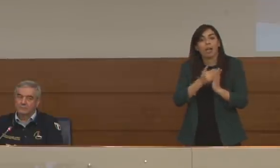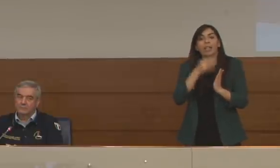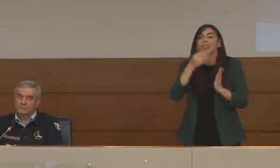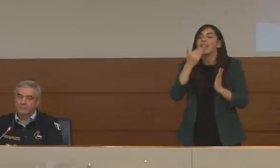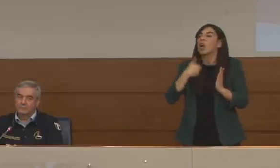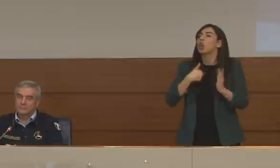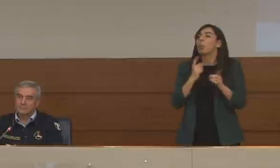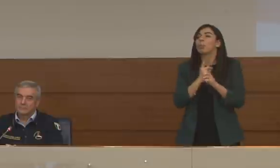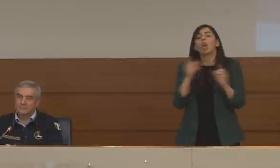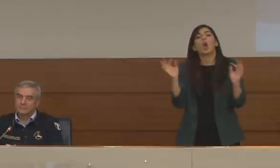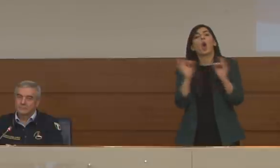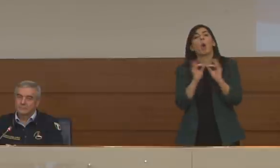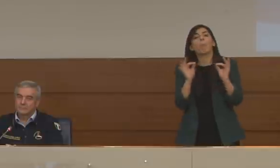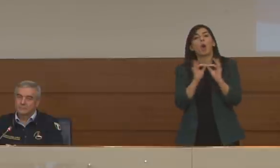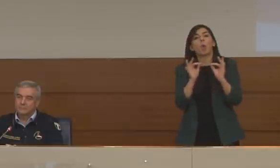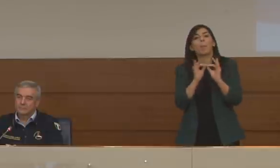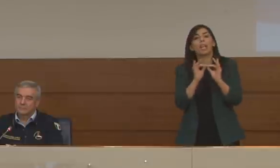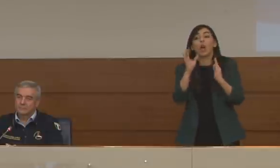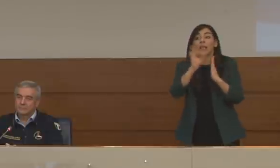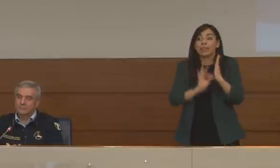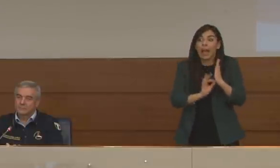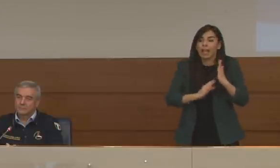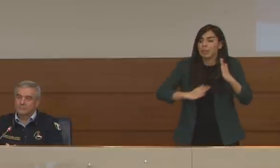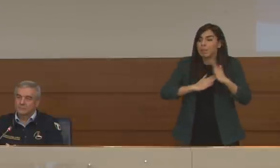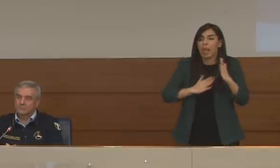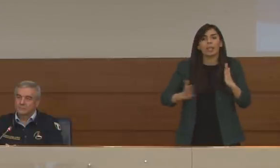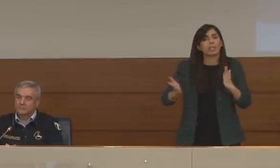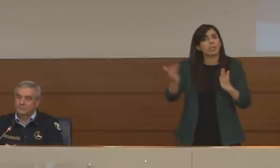informazione dai dati, e questo si ottiene di giorno per giorno,